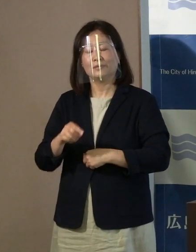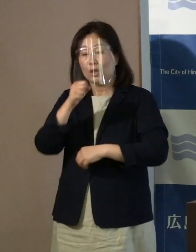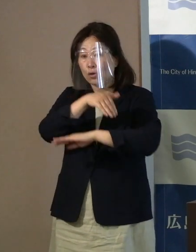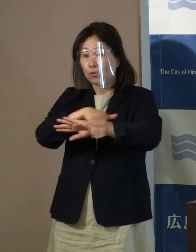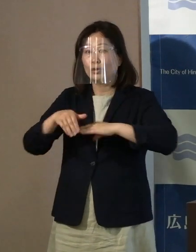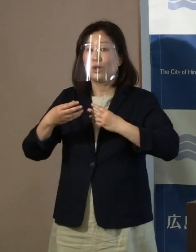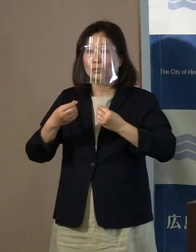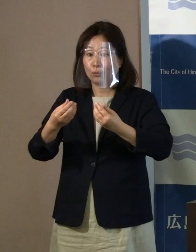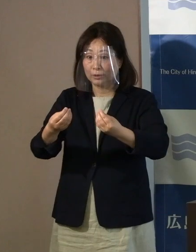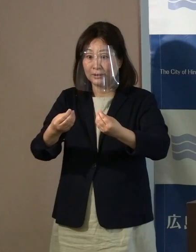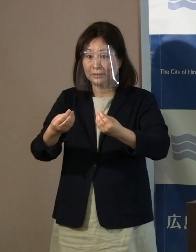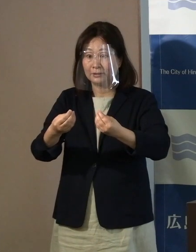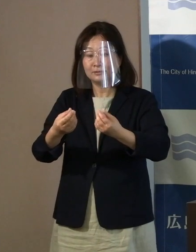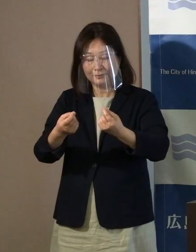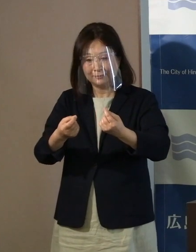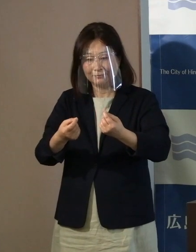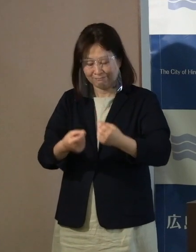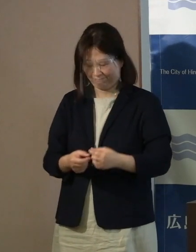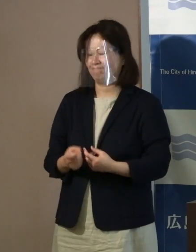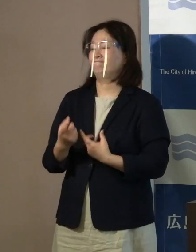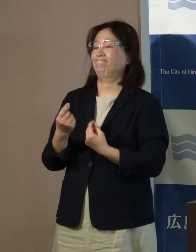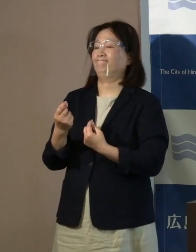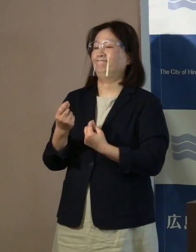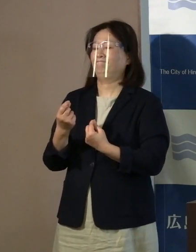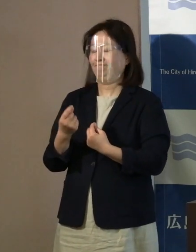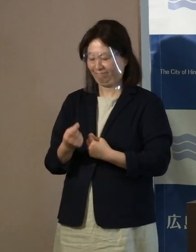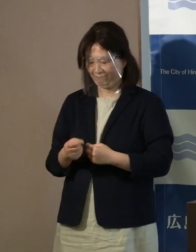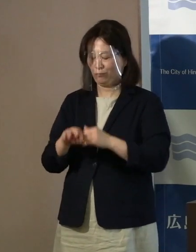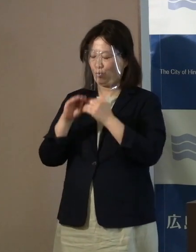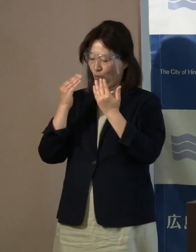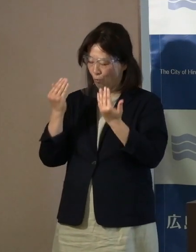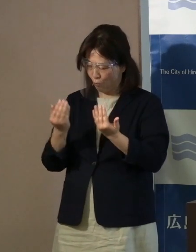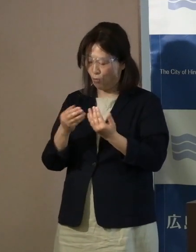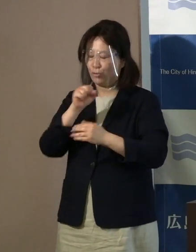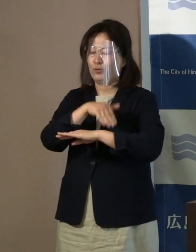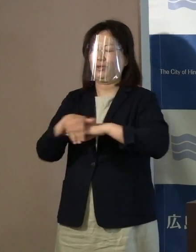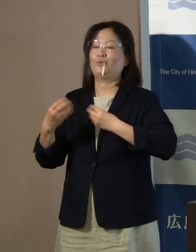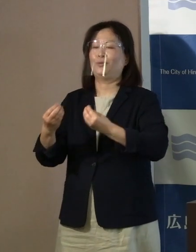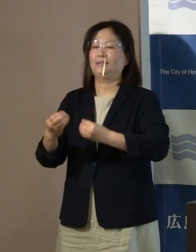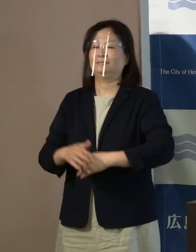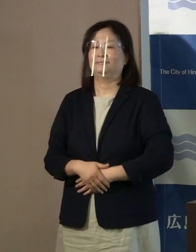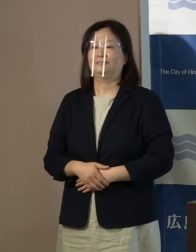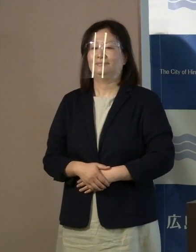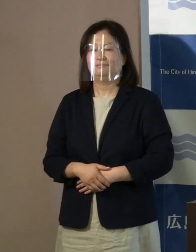認識されていらっしゃる ということでいいですか｡ (市長)はい｡ 概ね､予定通りになっていると思います｡